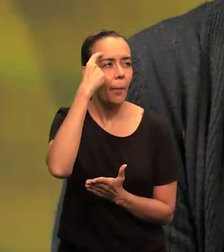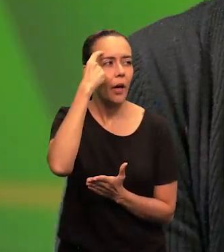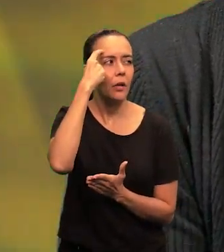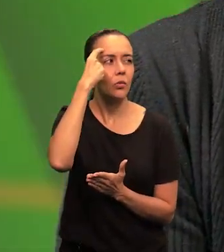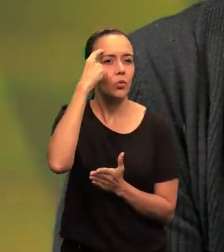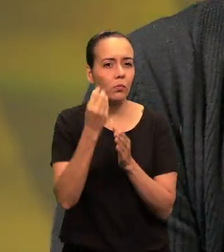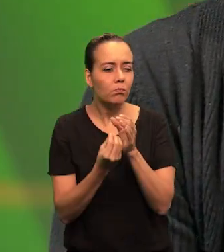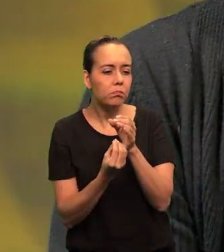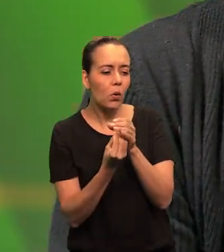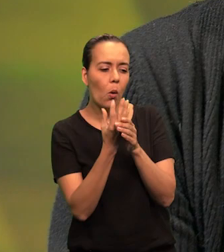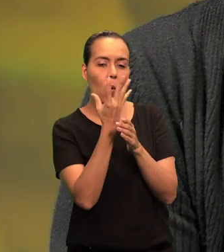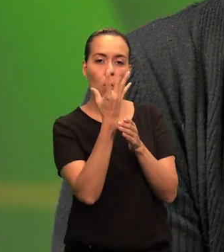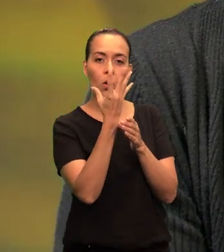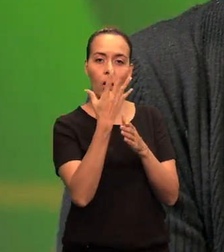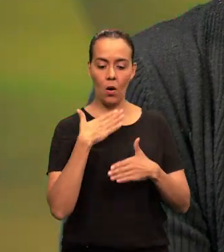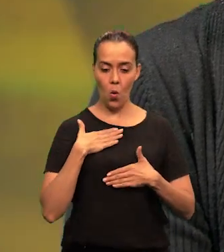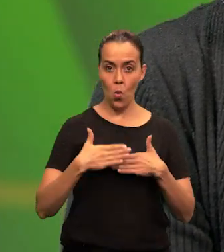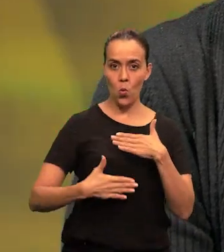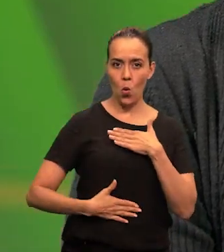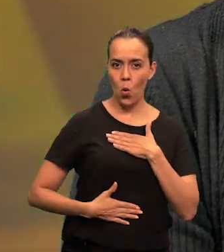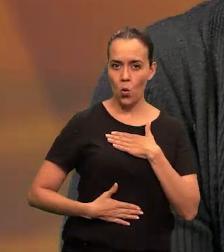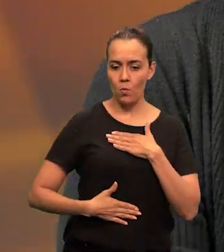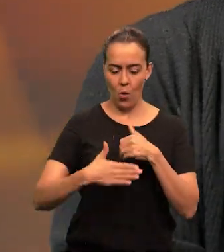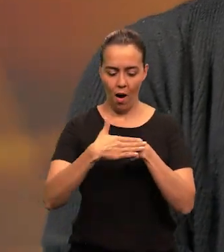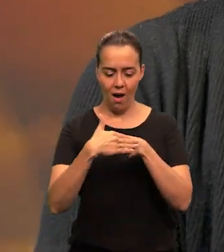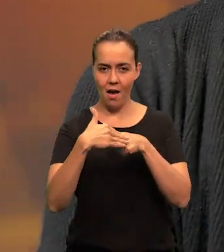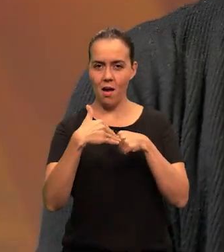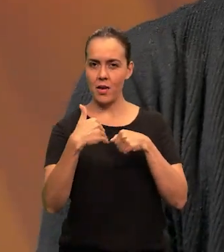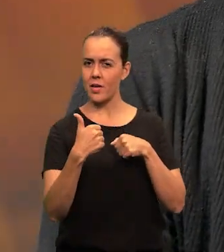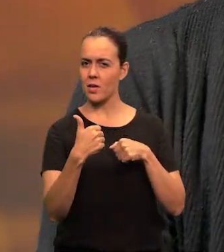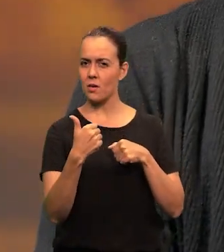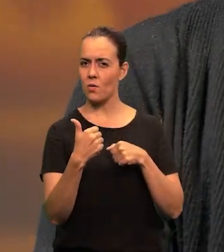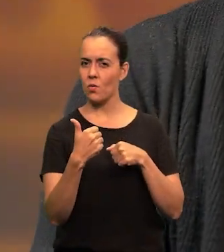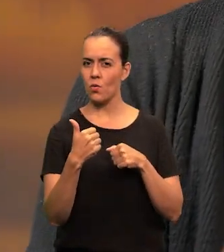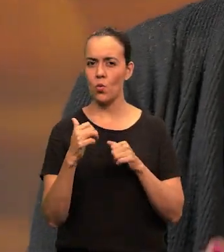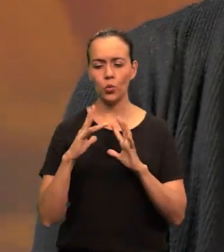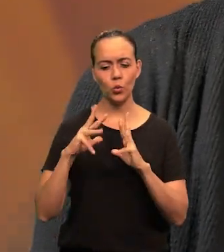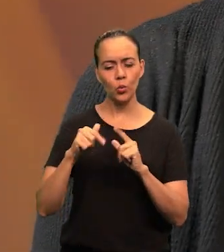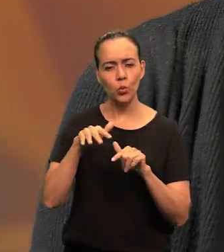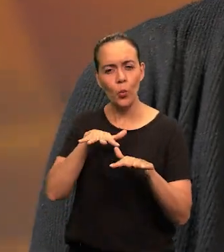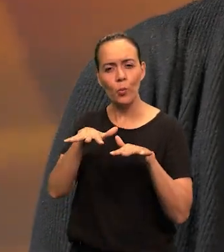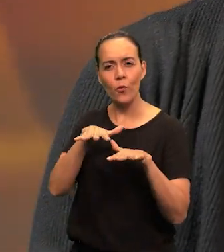que afasta o corpo, os afetos e os movimentos.